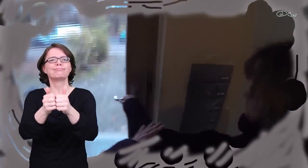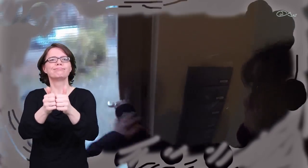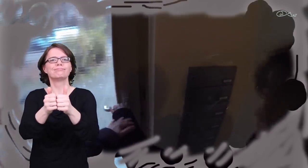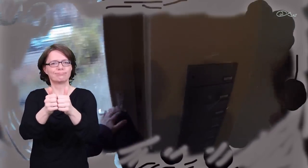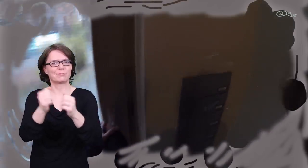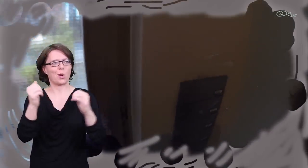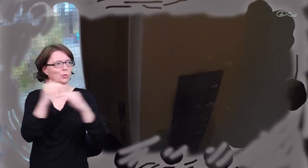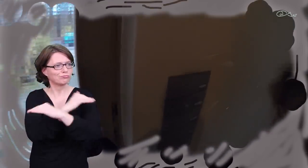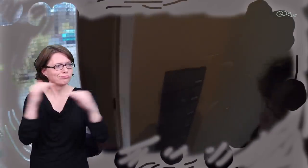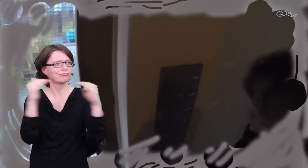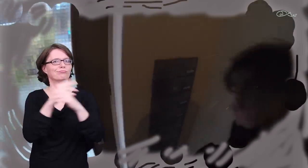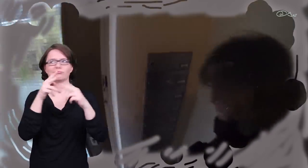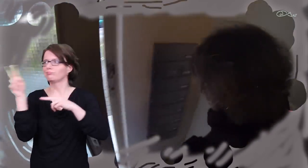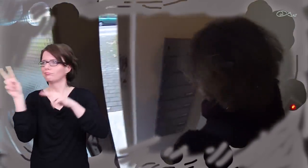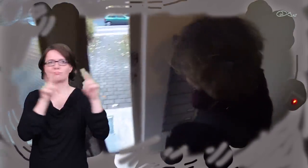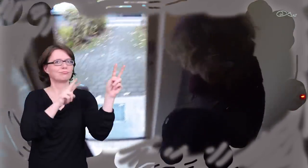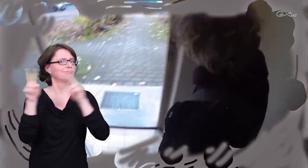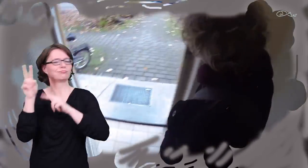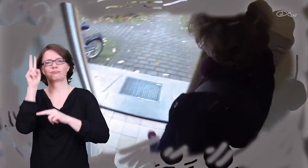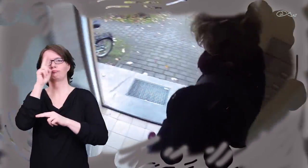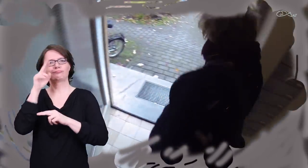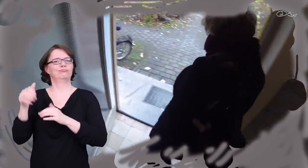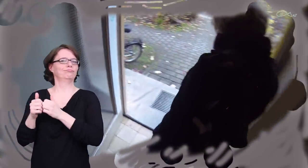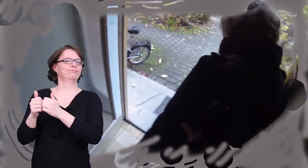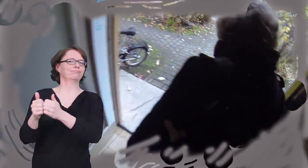Die fahrenden Autos brauchen sie nicht zu sorgen, sie hat ja ihre Assistenz.